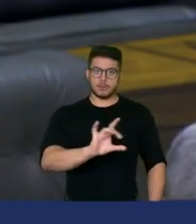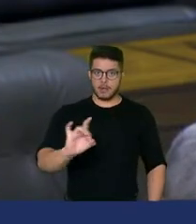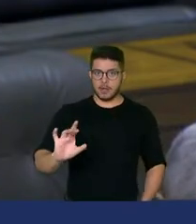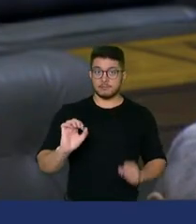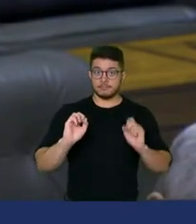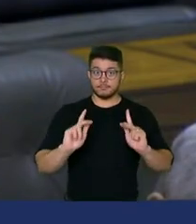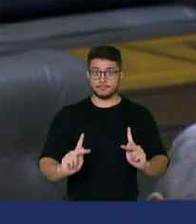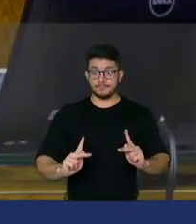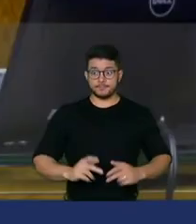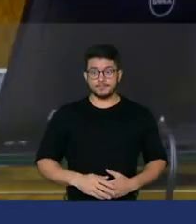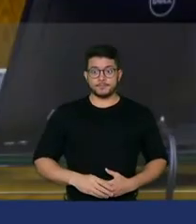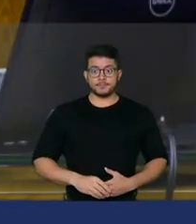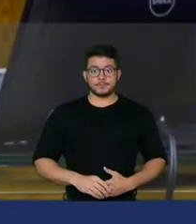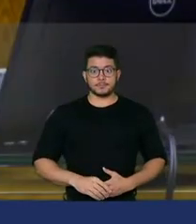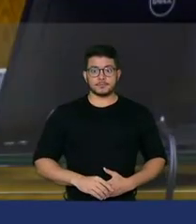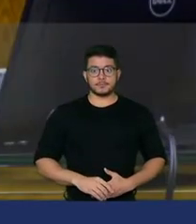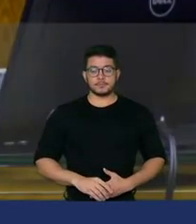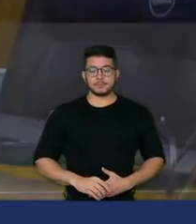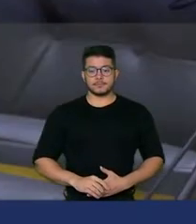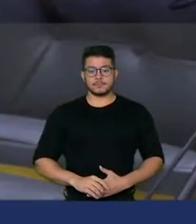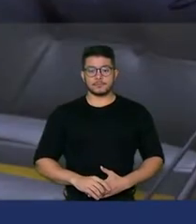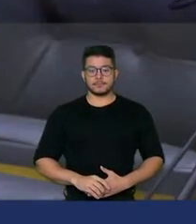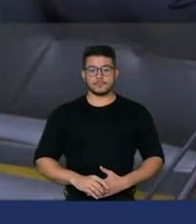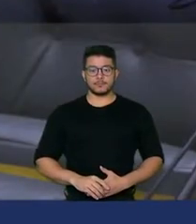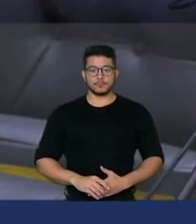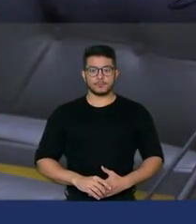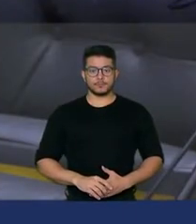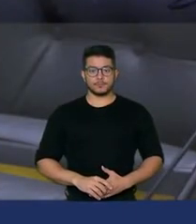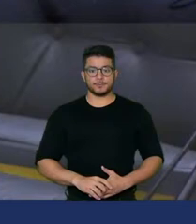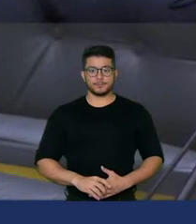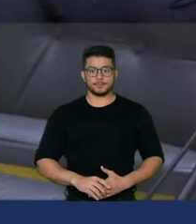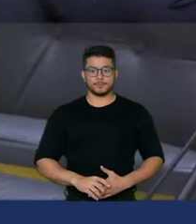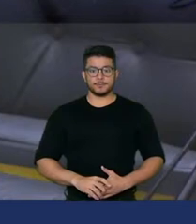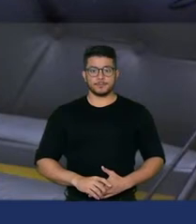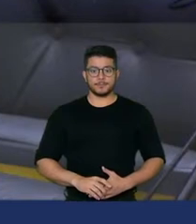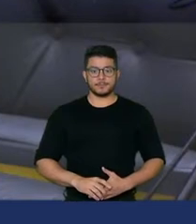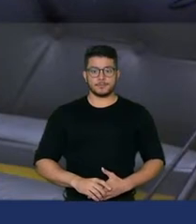SUA VISÃO E REALIDADE ÉTICA CULTURAL E DIVERSIDADE HUMANA